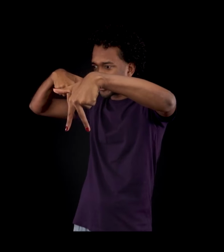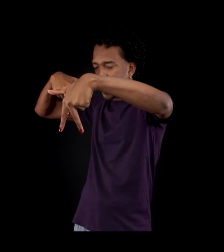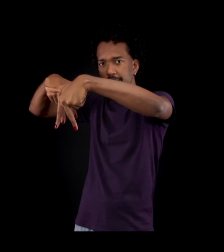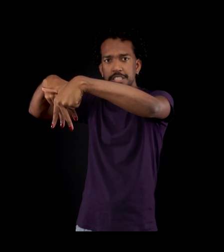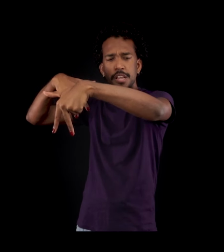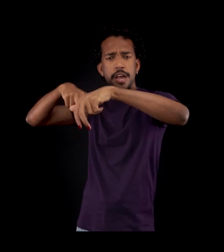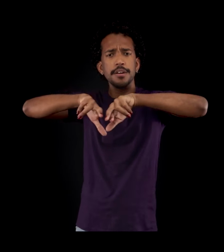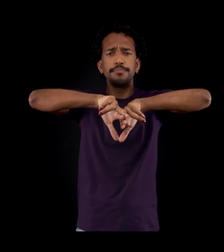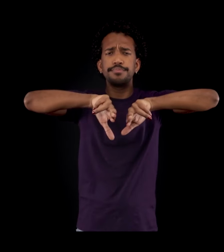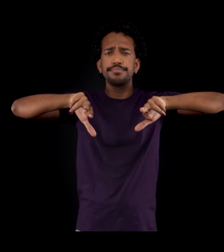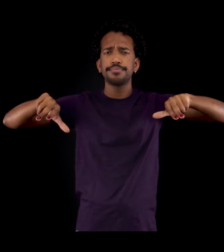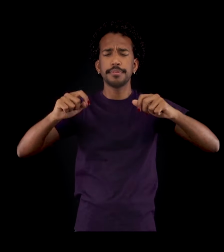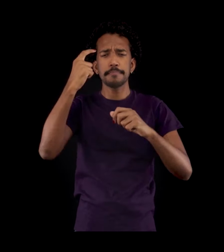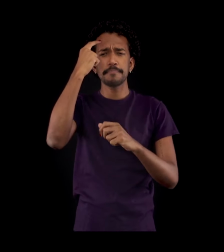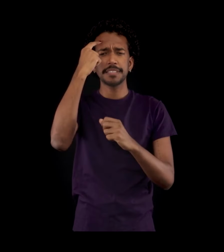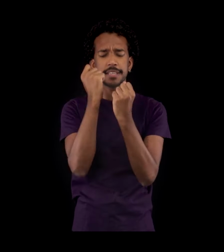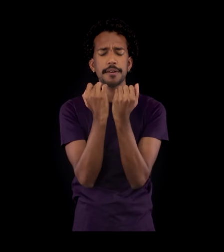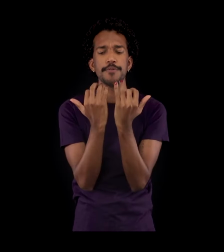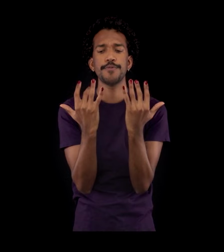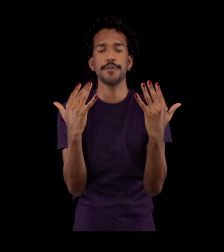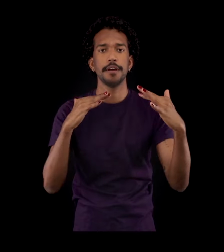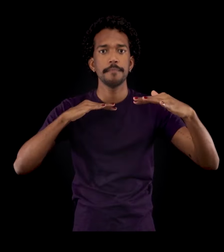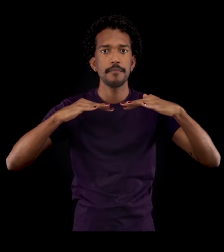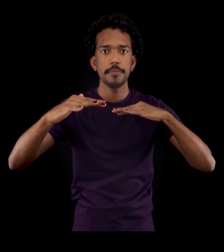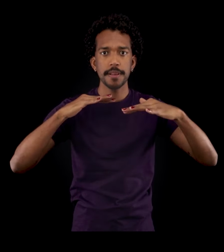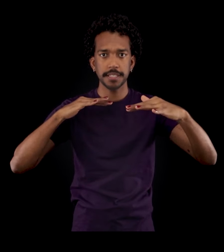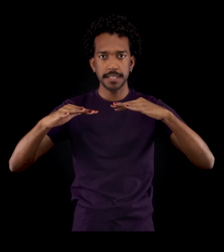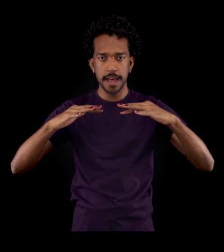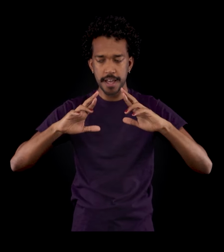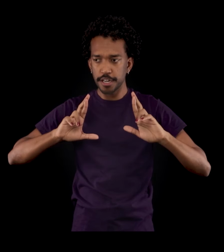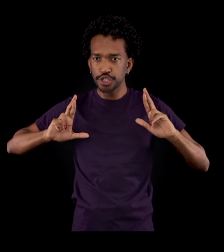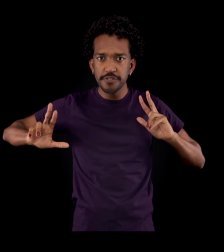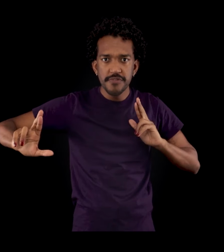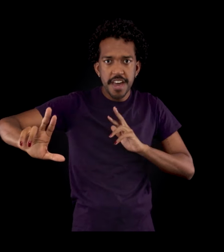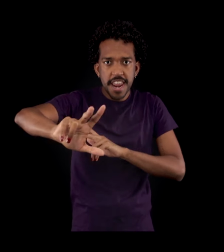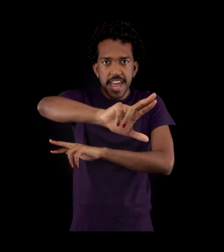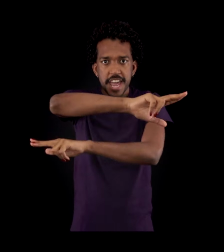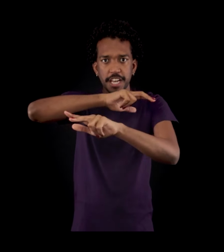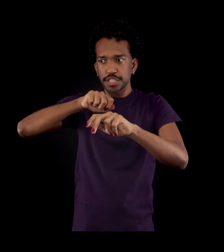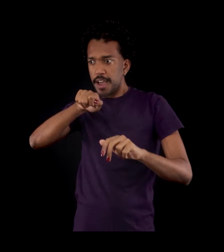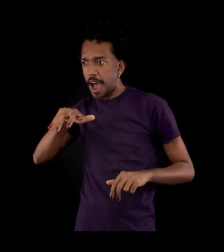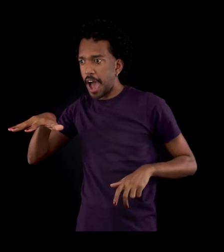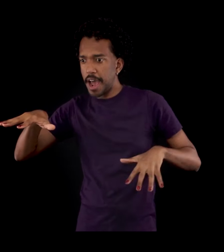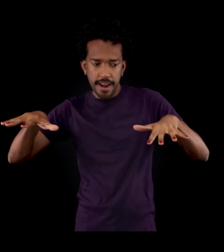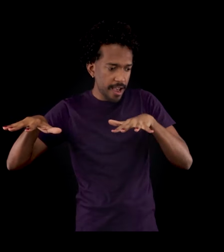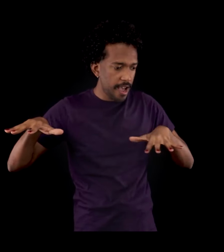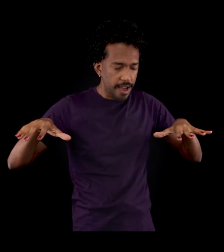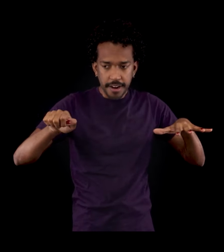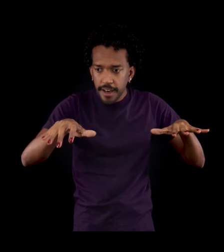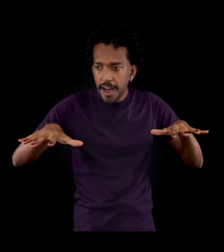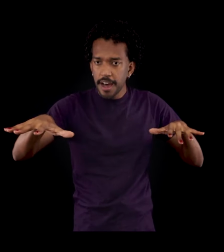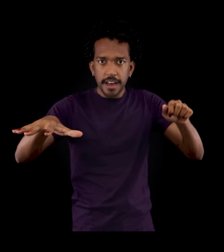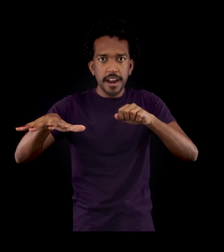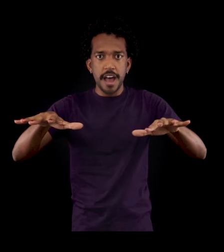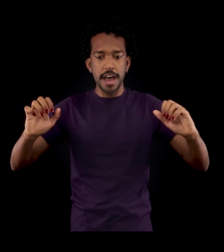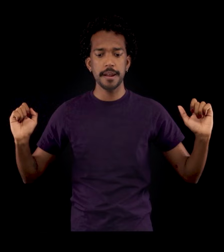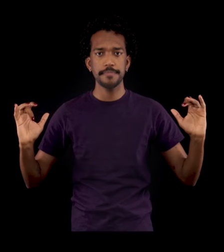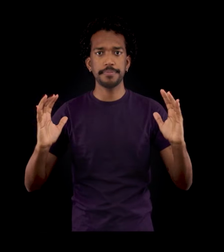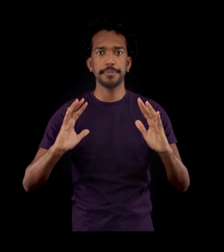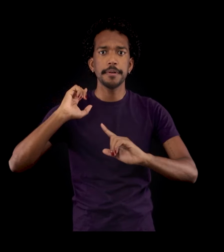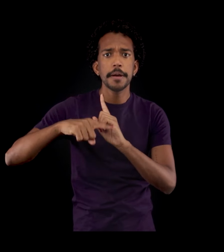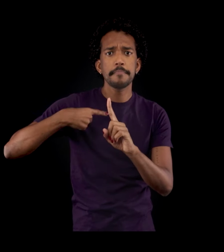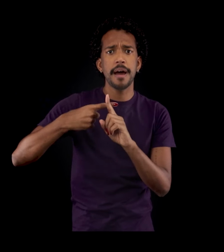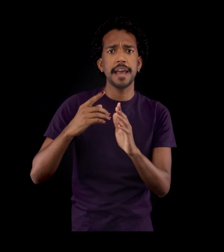é invariavelmente mobilizar diferentes territorialidades e temporalidades.